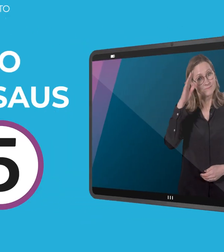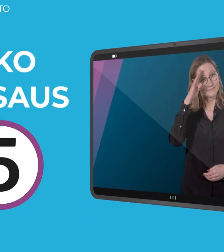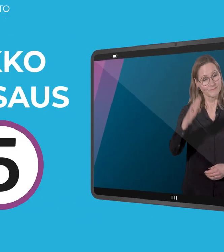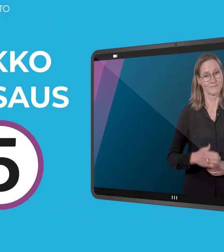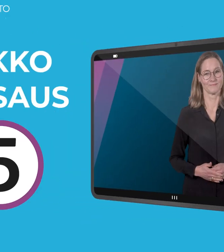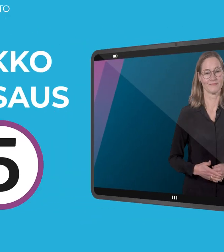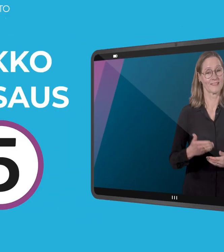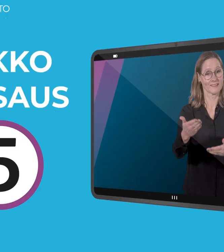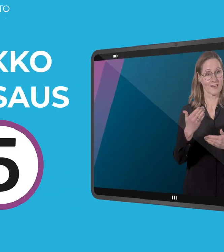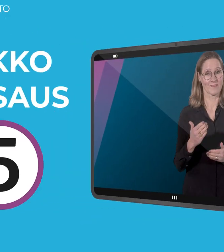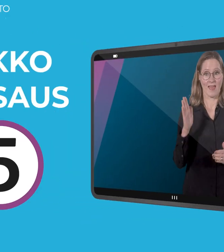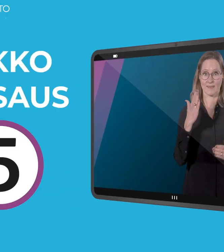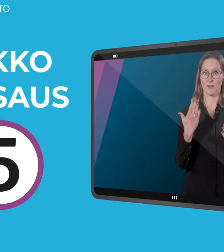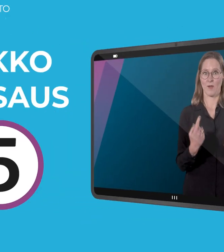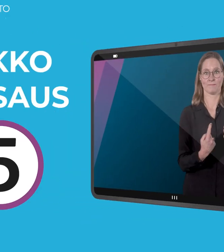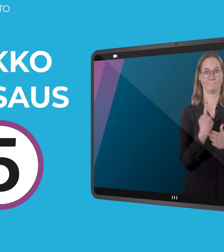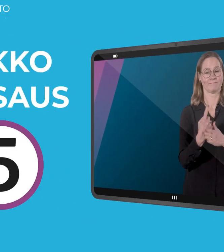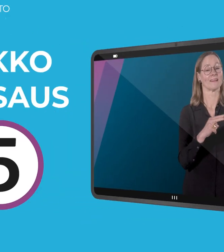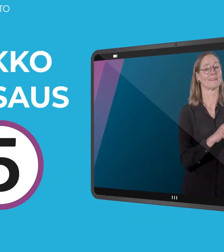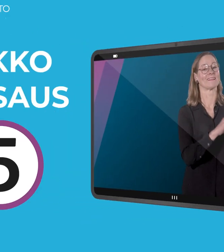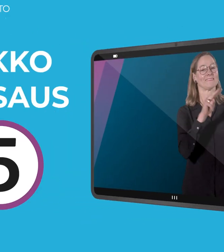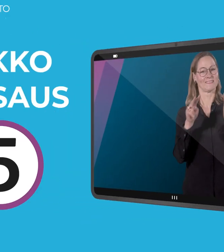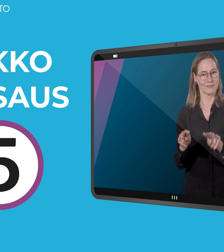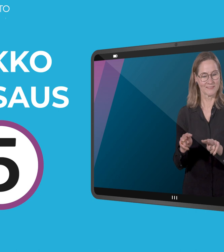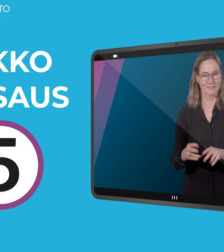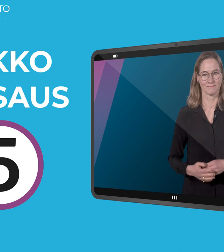Hei! Tervetuloa ajankohtaiskatsauksemme pariin.